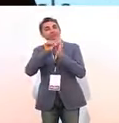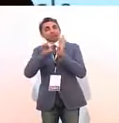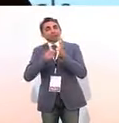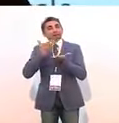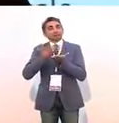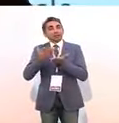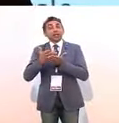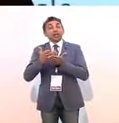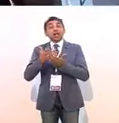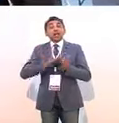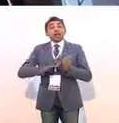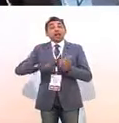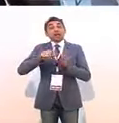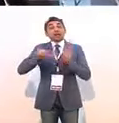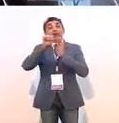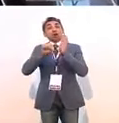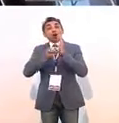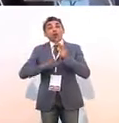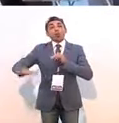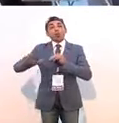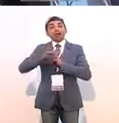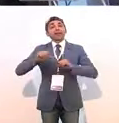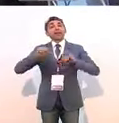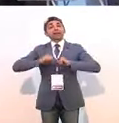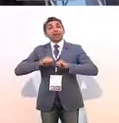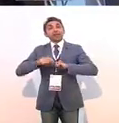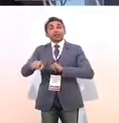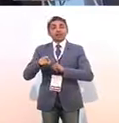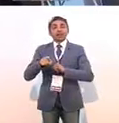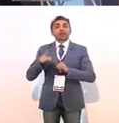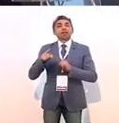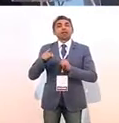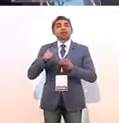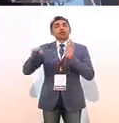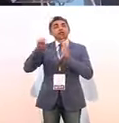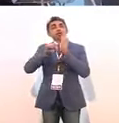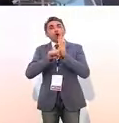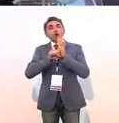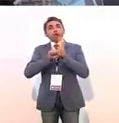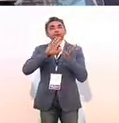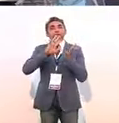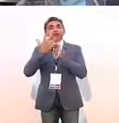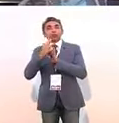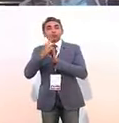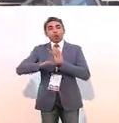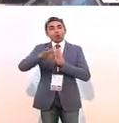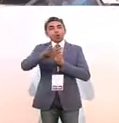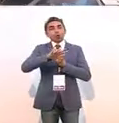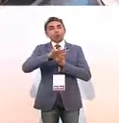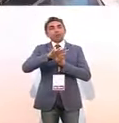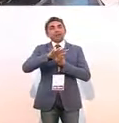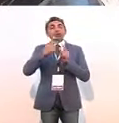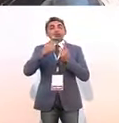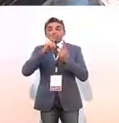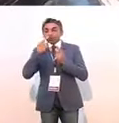la storia del quartiere Sanità, di una comunità che trasforma uno spazio in un luogo. La storia